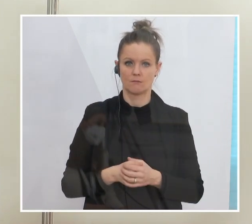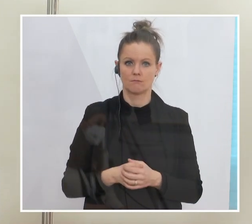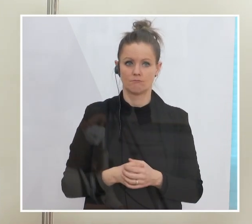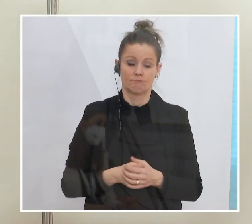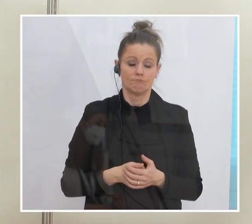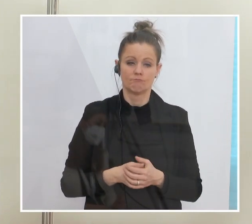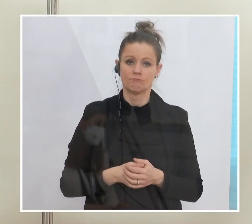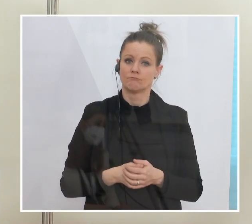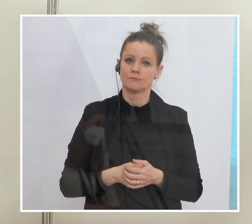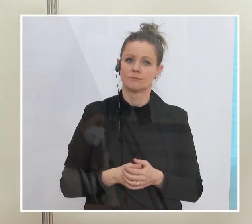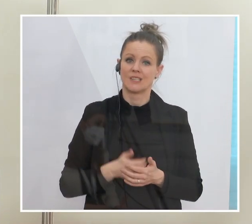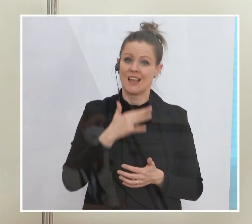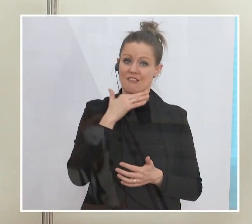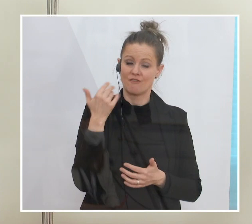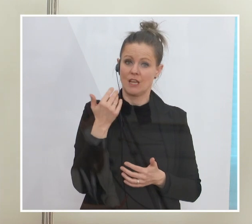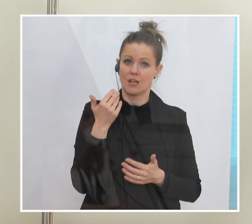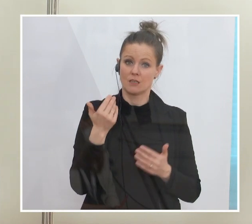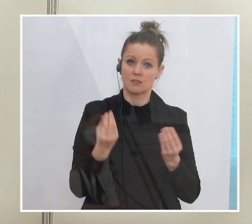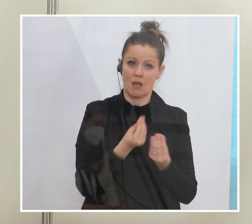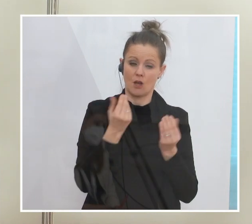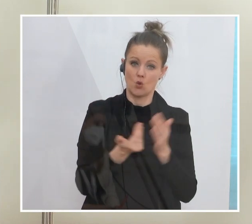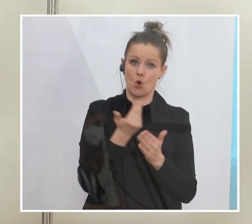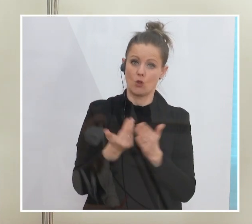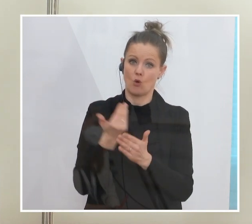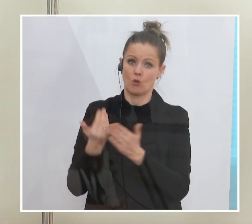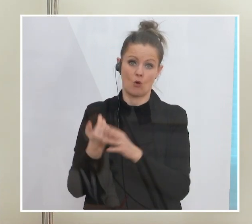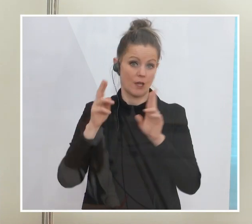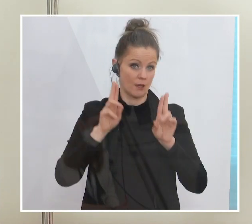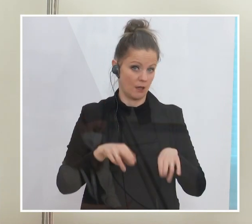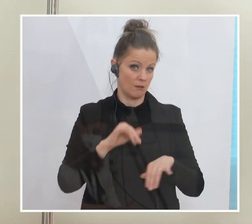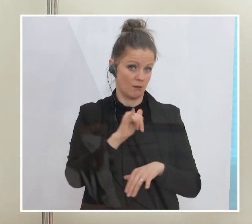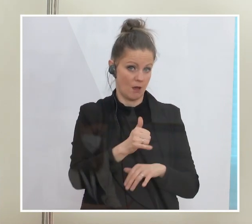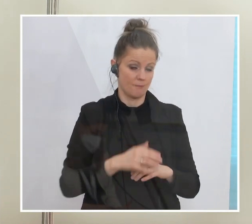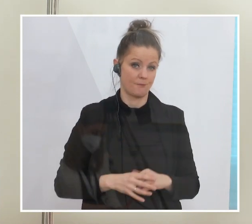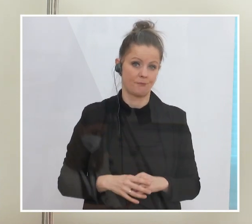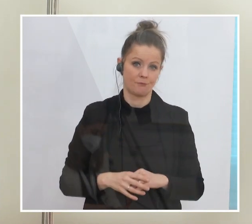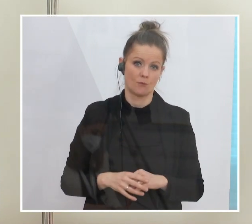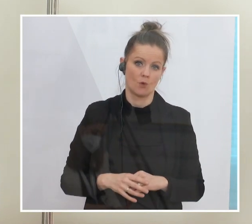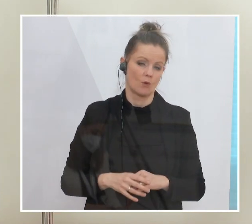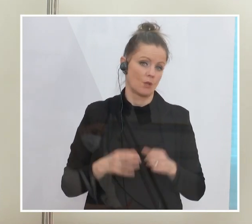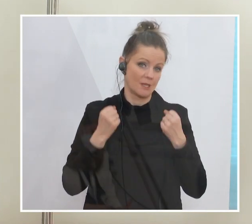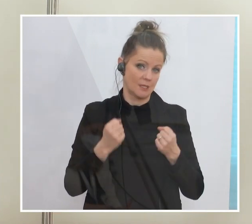jetzt vieles neu, das ist richtig, und das wird auch sicherlich von den Expertinnen und Experten